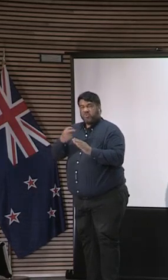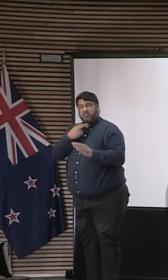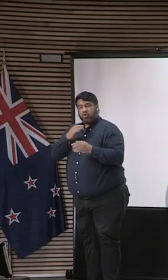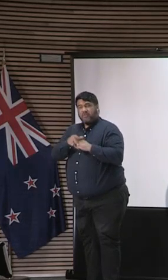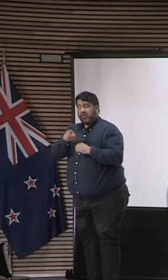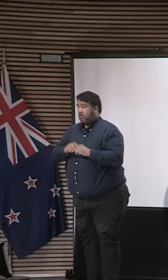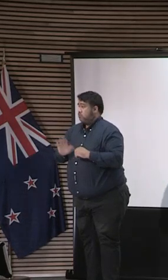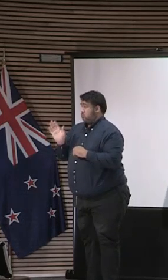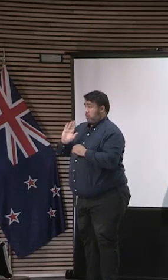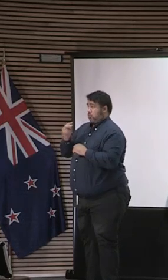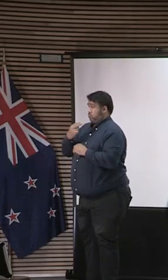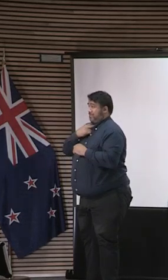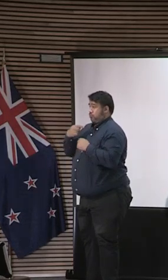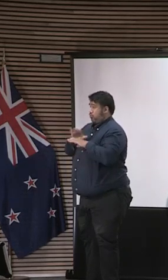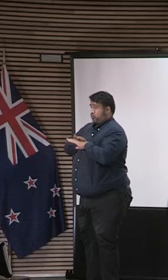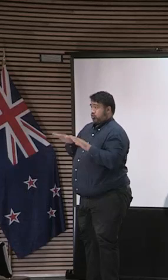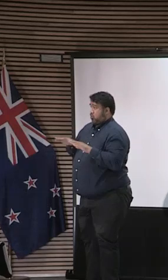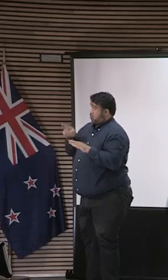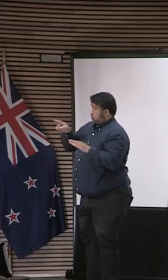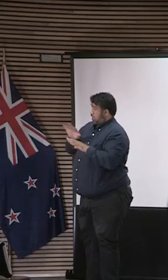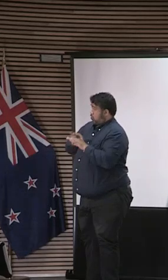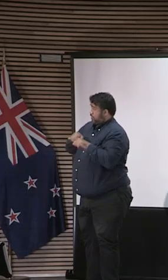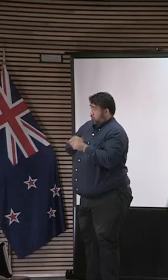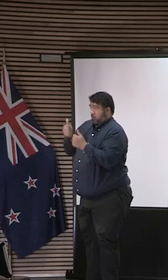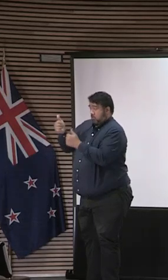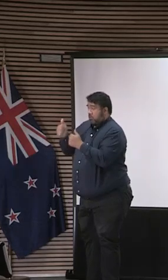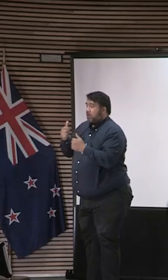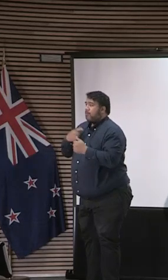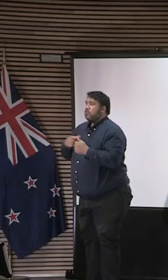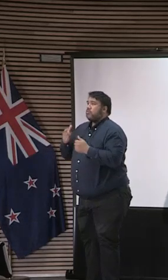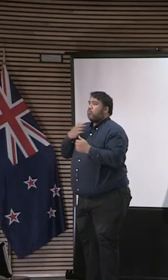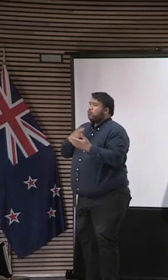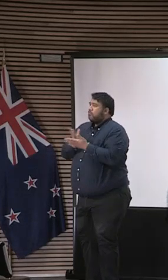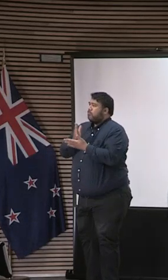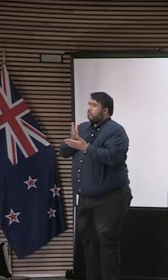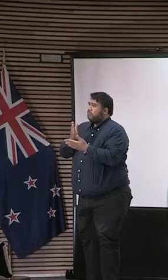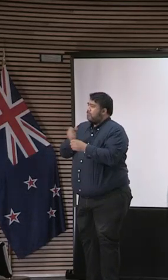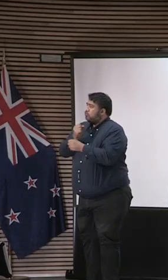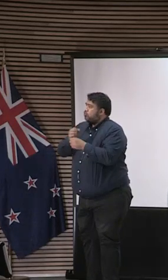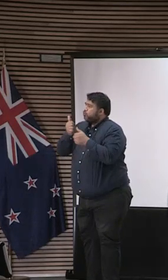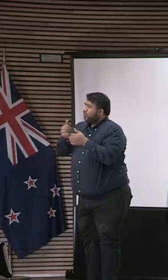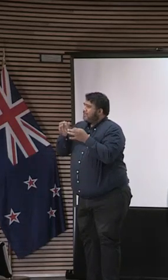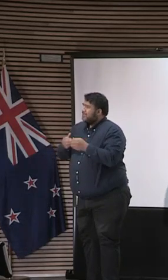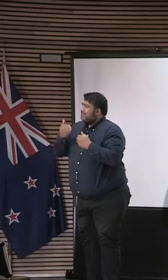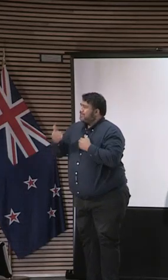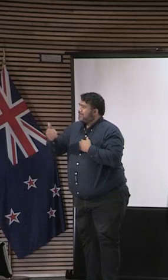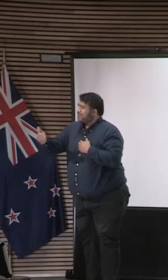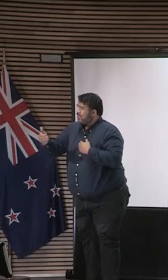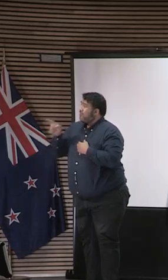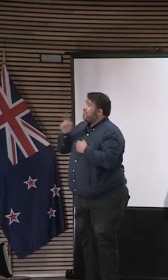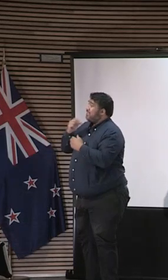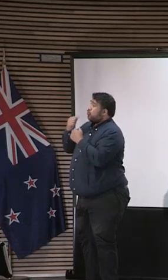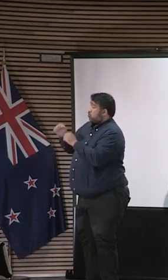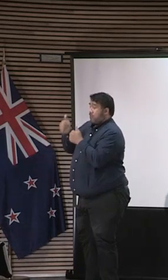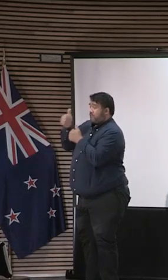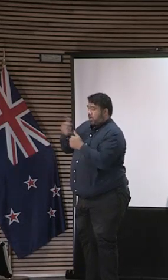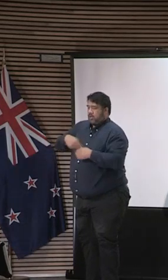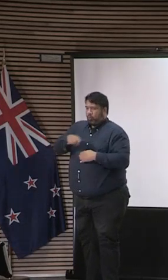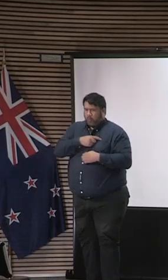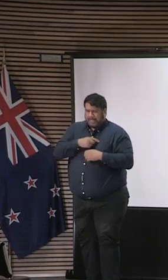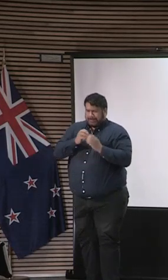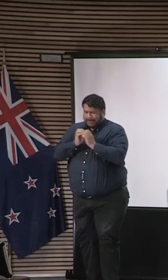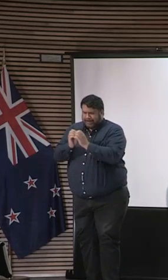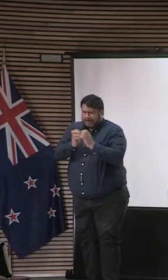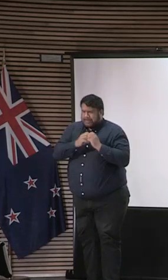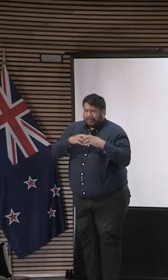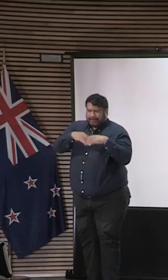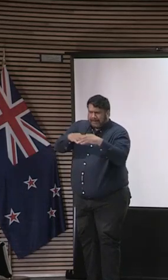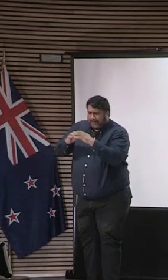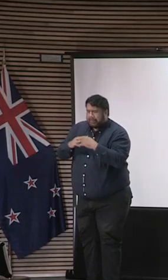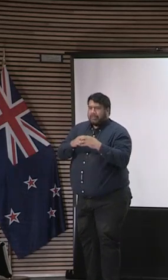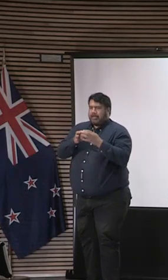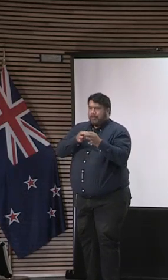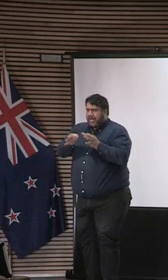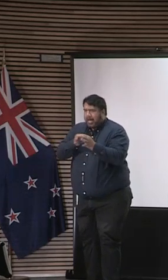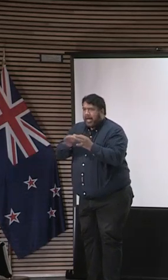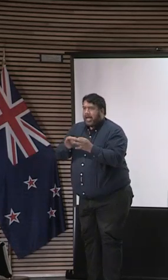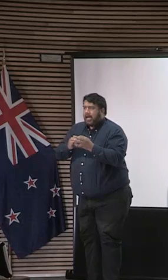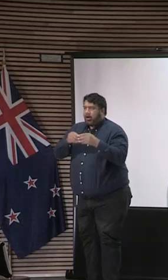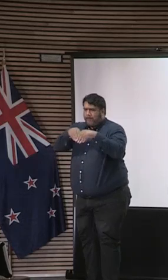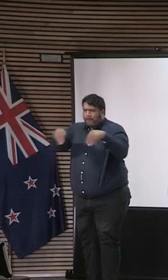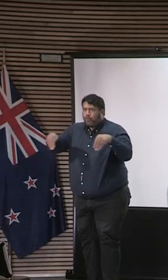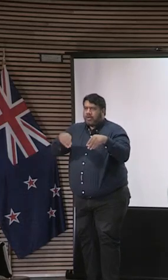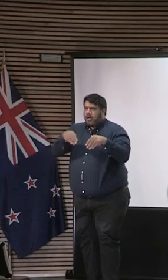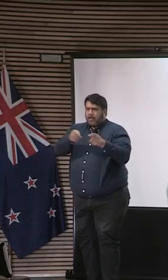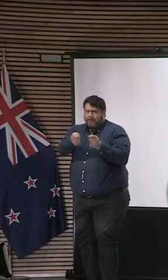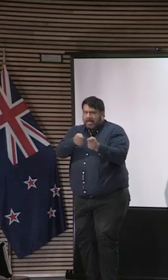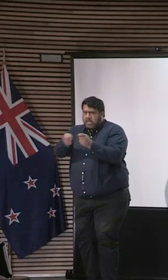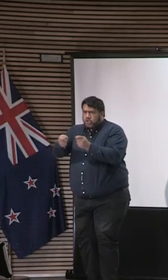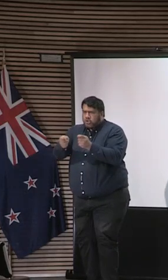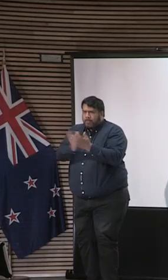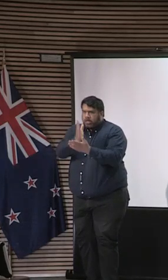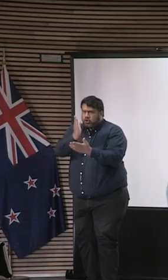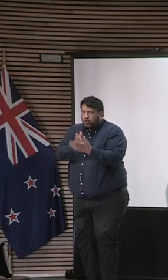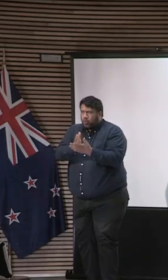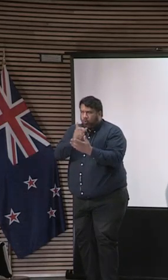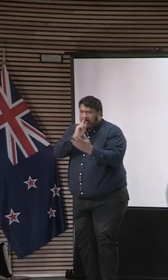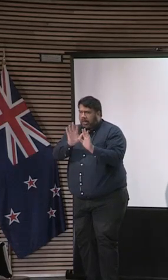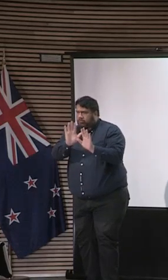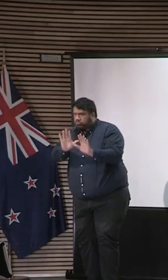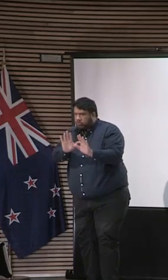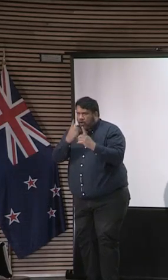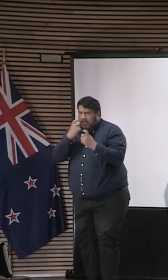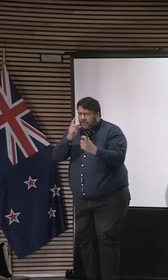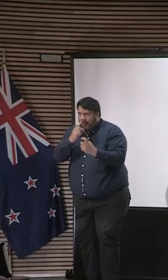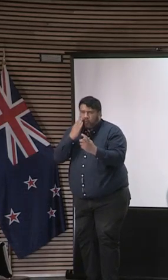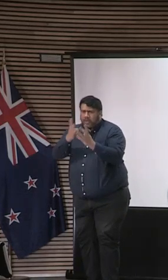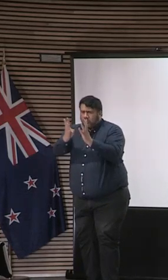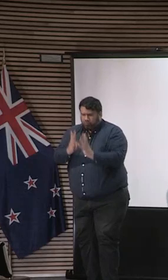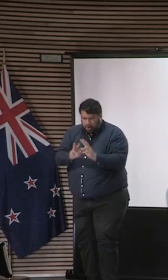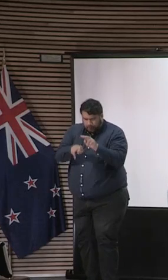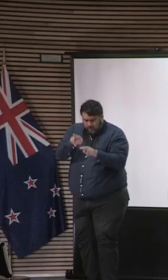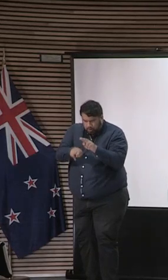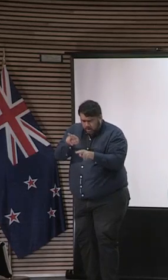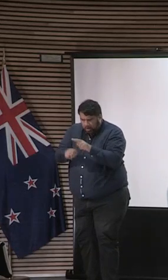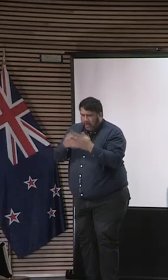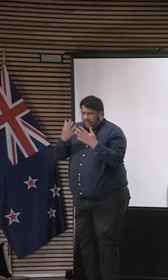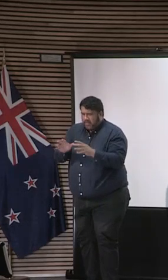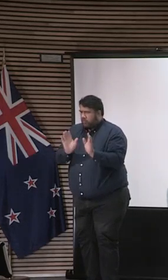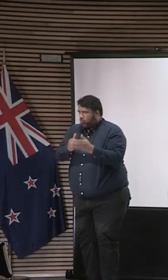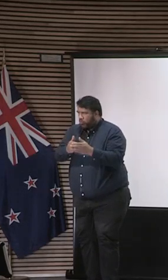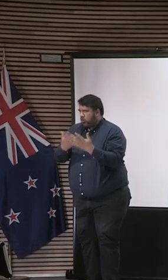tohutohu?